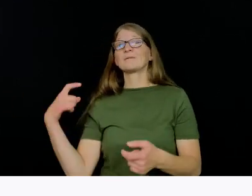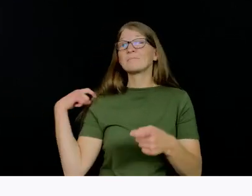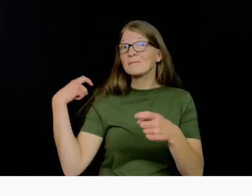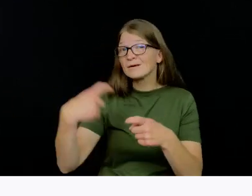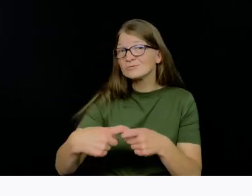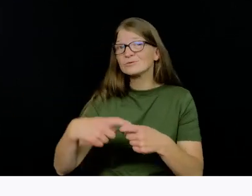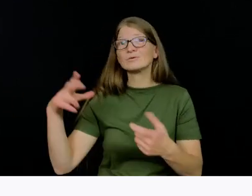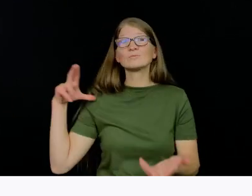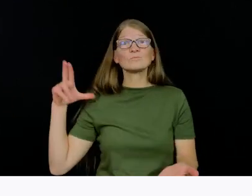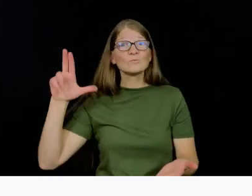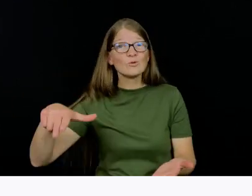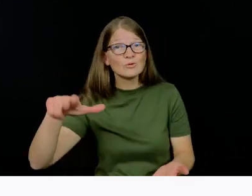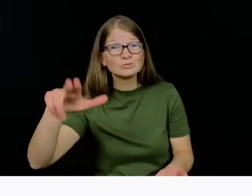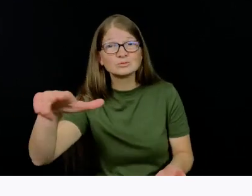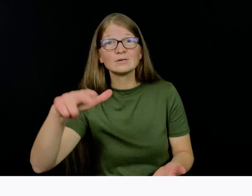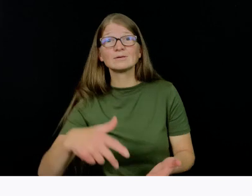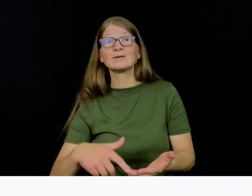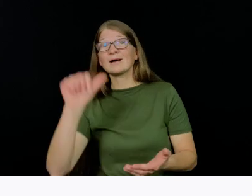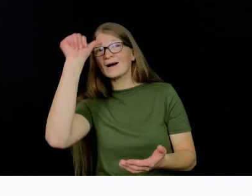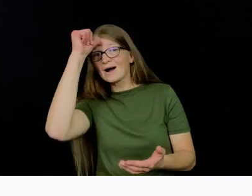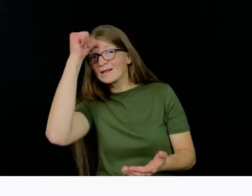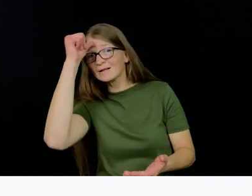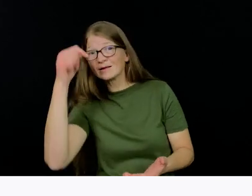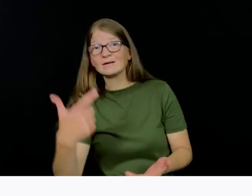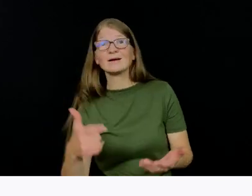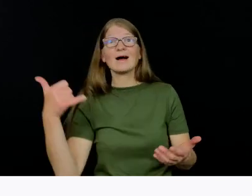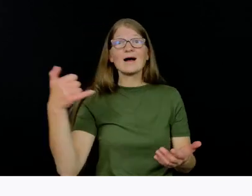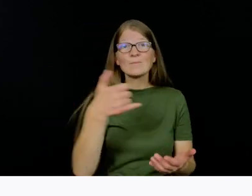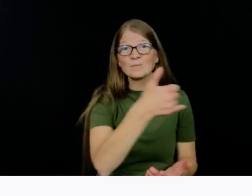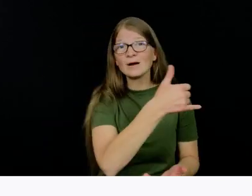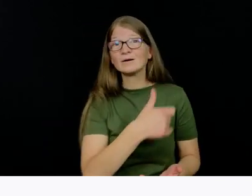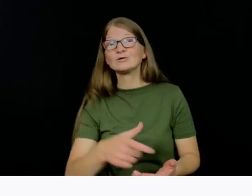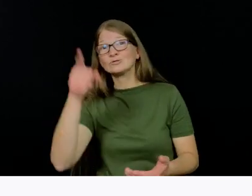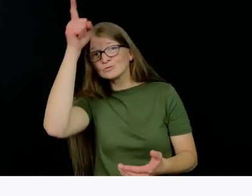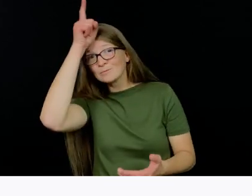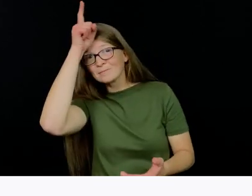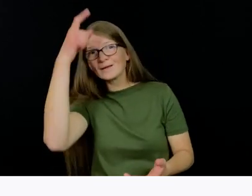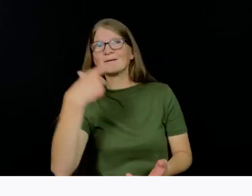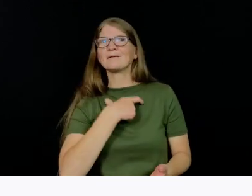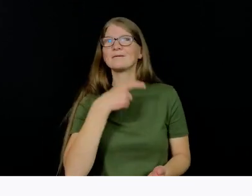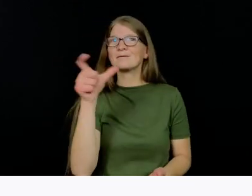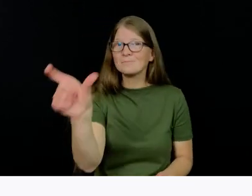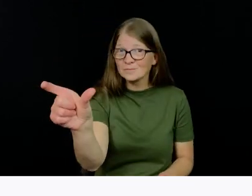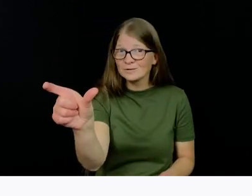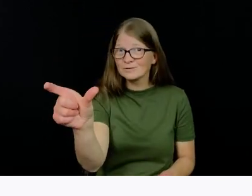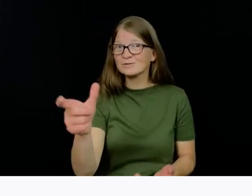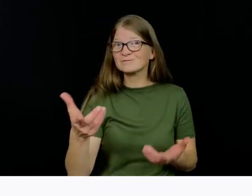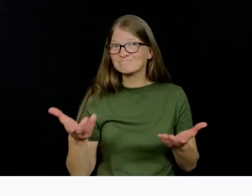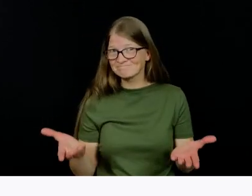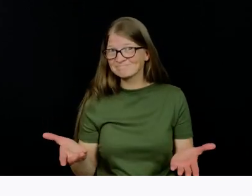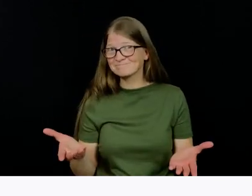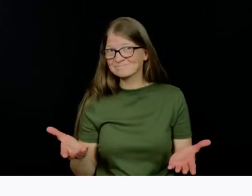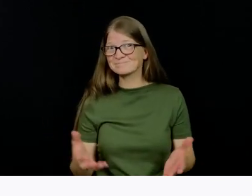والبرتغالية والهندية والعربية والألمانية والأمهرية التطوّرات في فهم اللغة الطبيعية